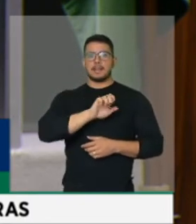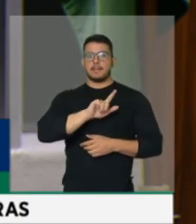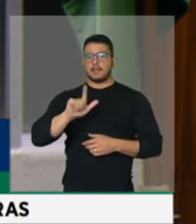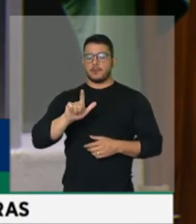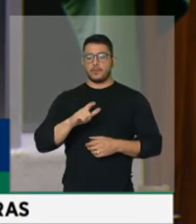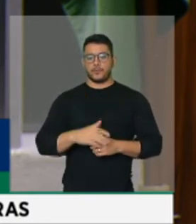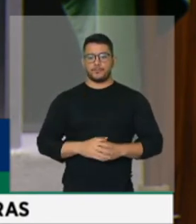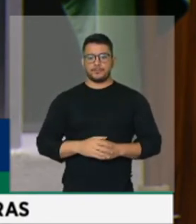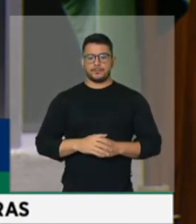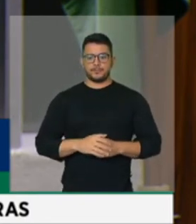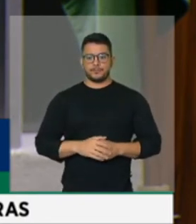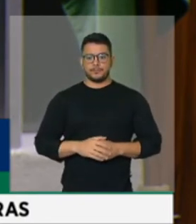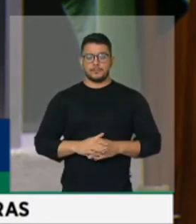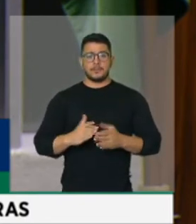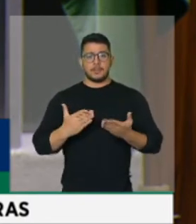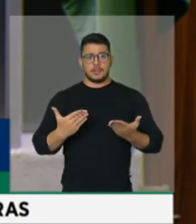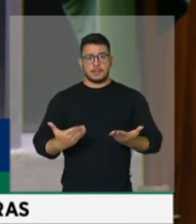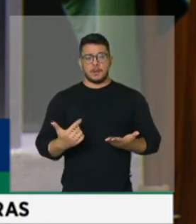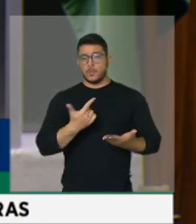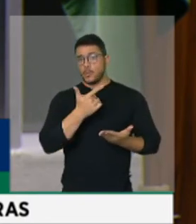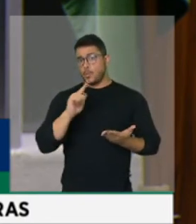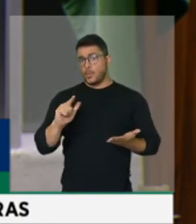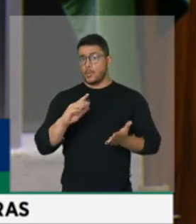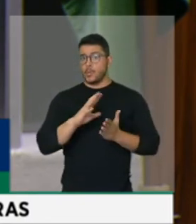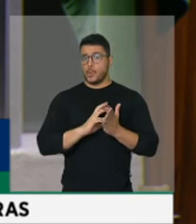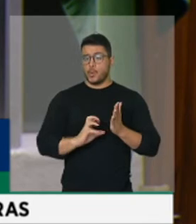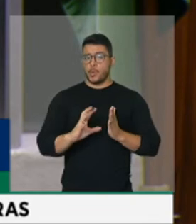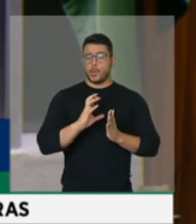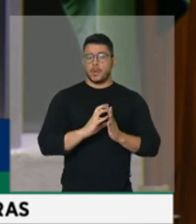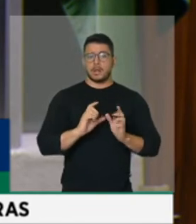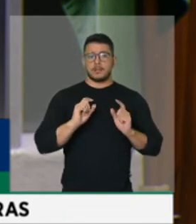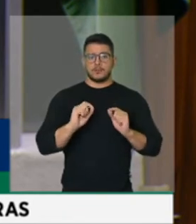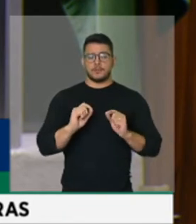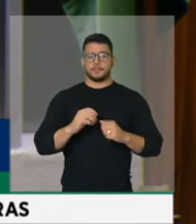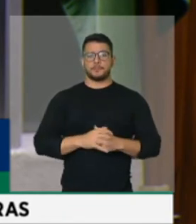TRANSMISSÕES... DE 2016 A 2019 SEJA POR DIFICULDADES FINANCEIRAS... SEJA POR